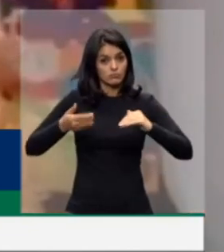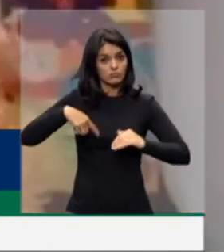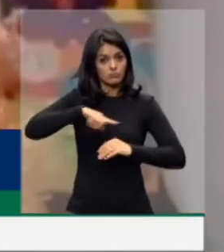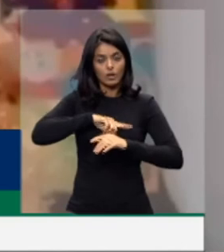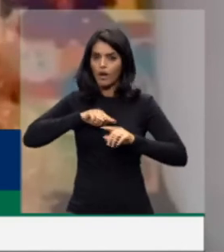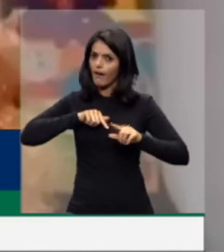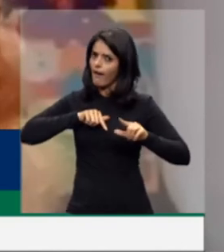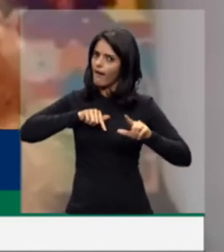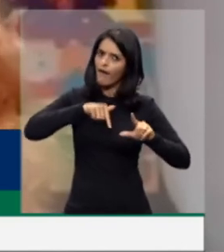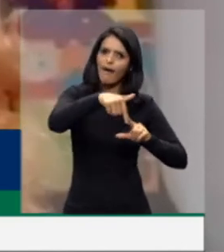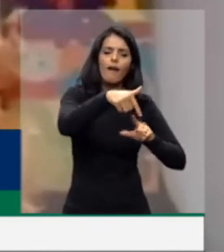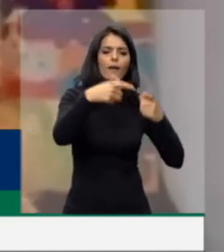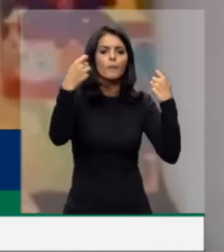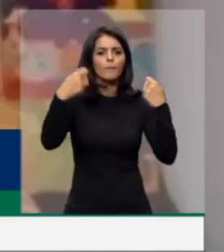É UMA BRINCADEIRA ELA JÁ DEMONSTROU QUE NÃO É UMA